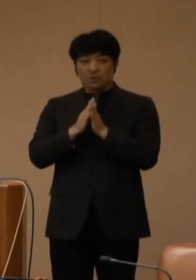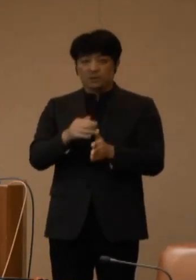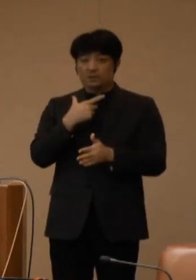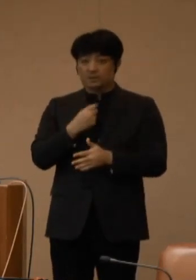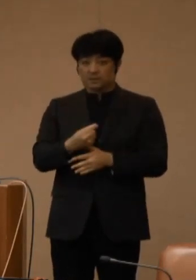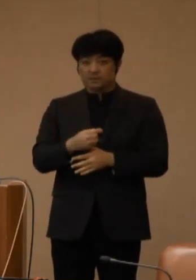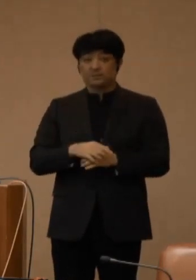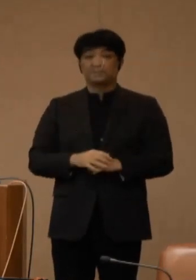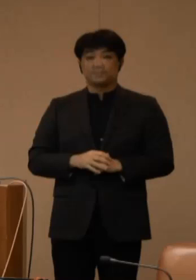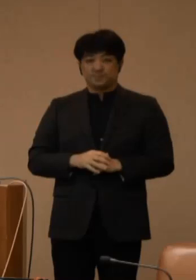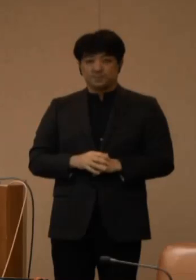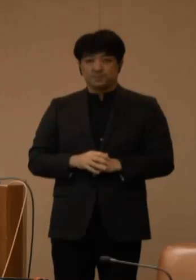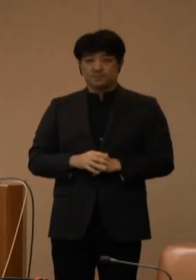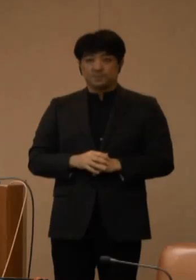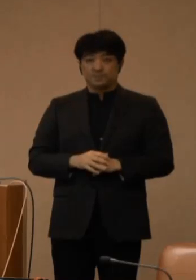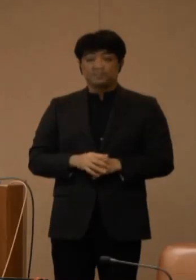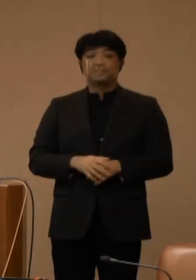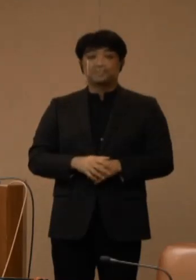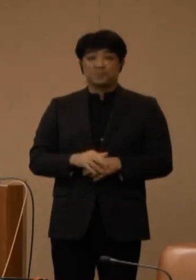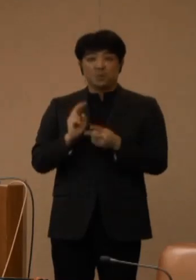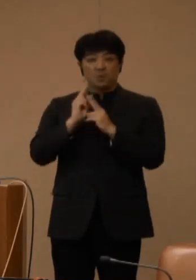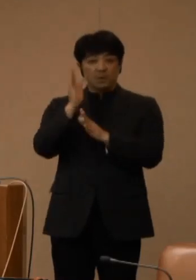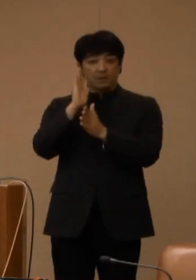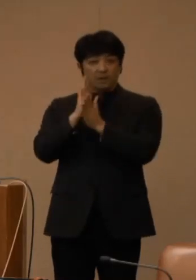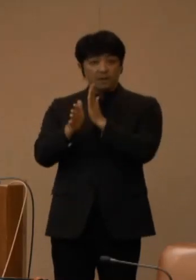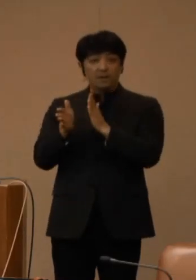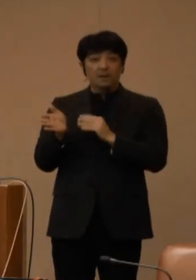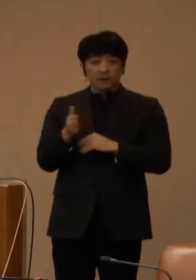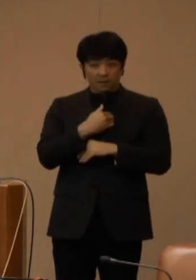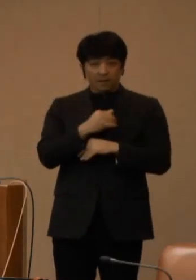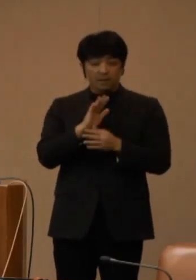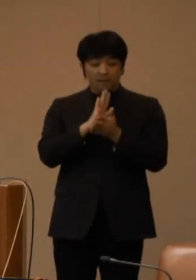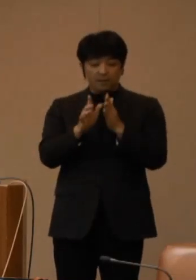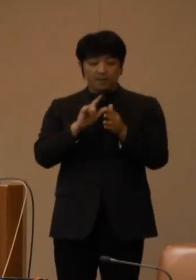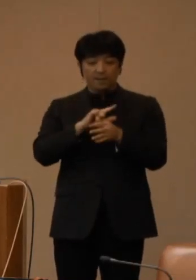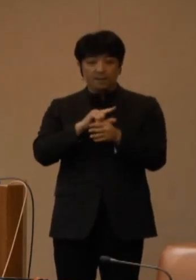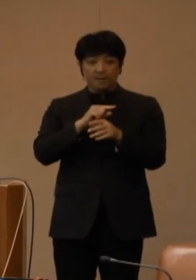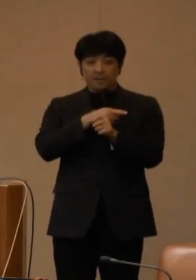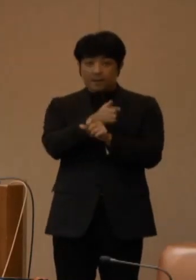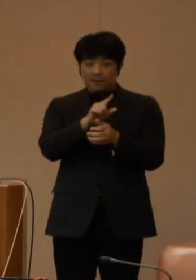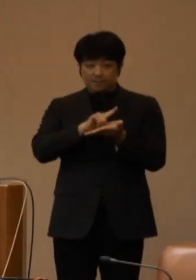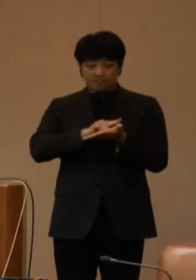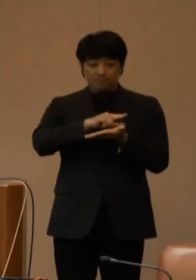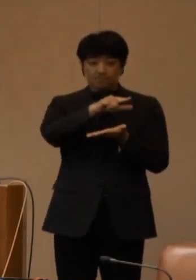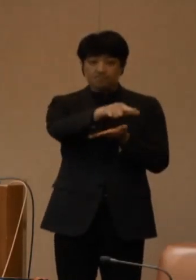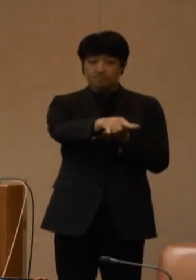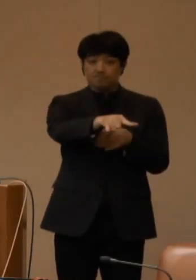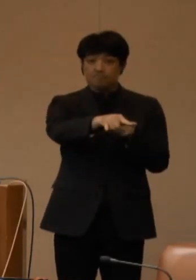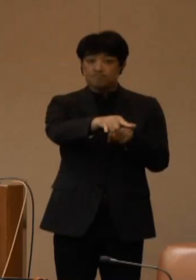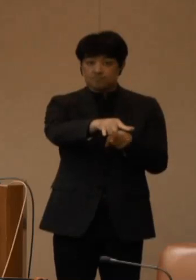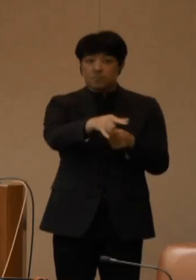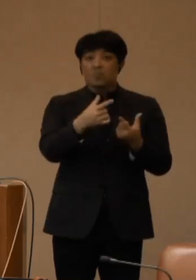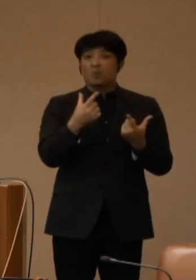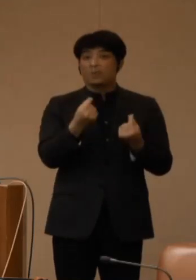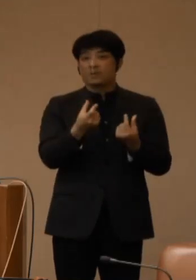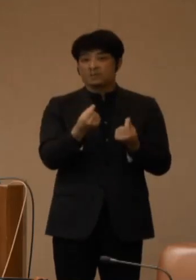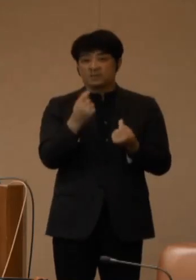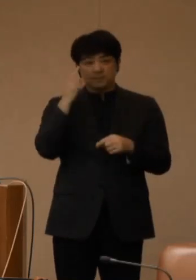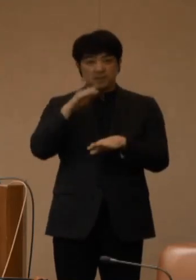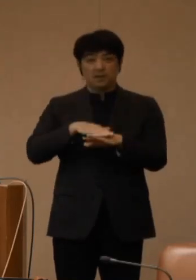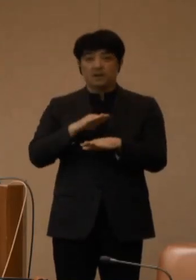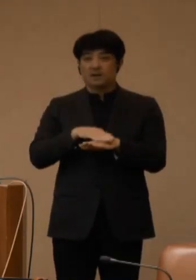なお、当然ですが、沖縄から県外へ渡航される方についても、同じような行動をとっていただきますようお願いいたします。